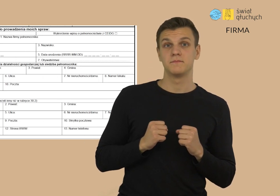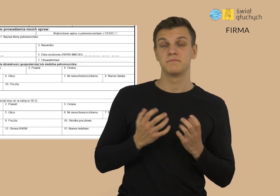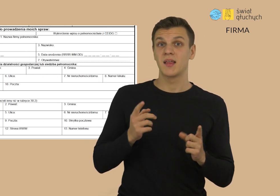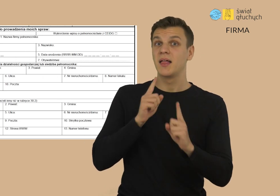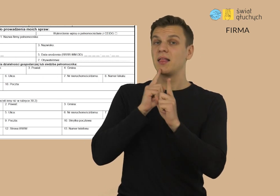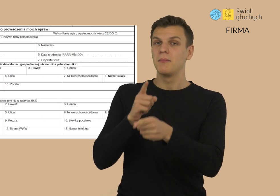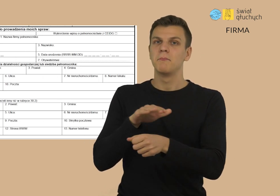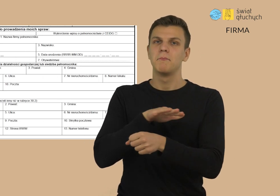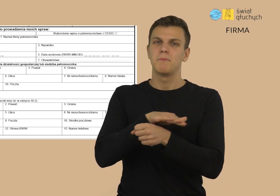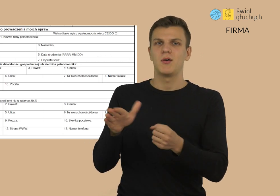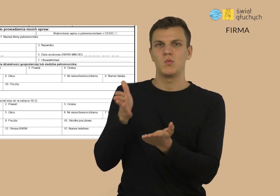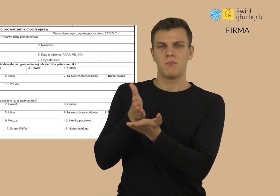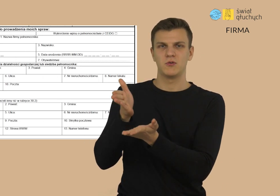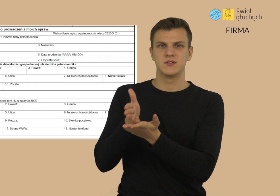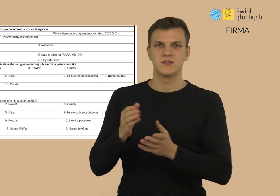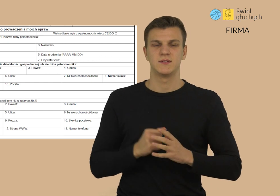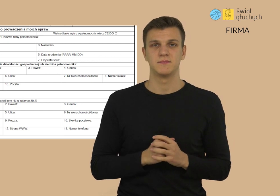30. Udzieliłem pełnomocnictwa do prowadzenia moich spraw.